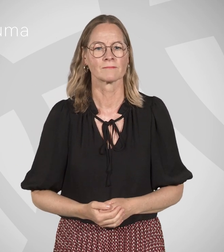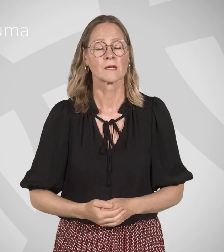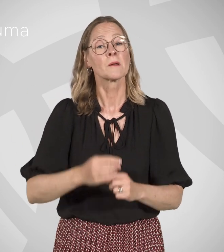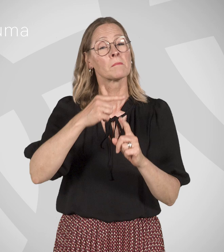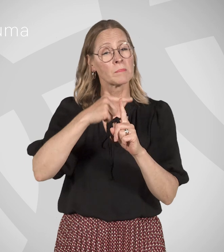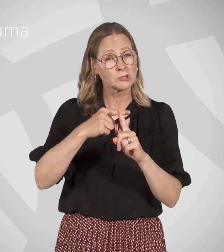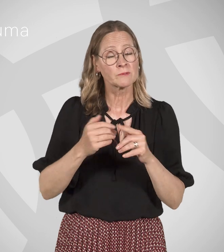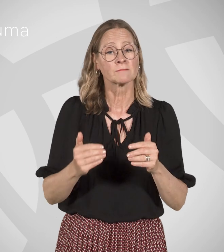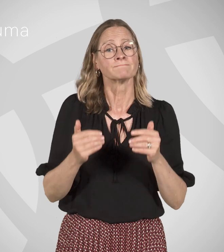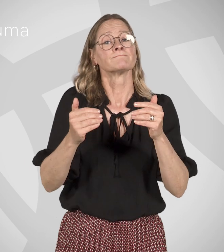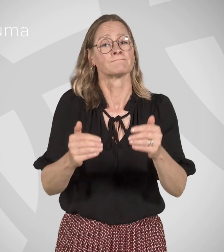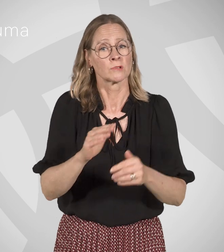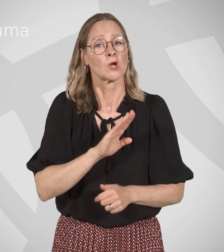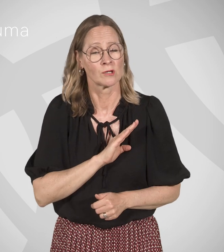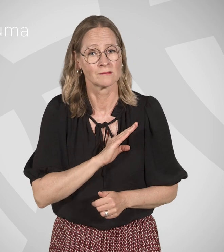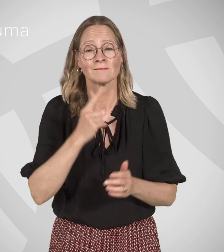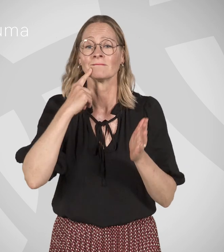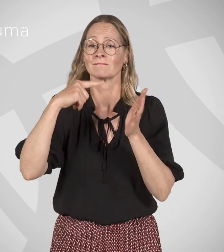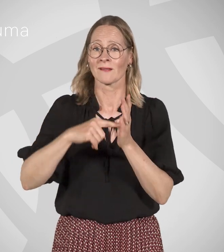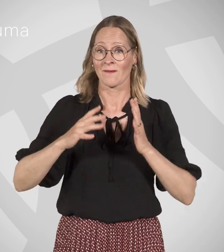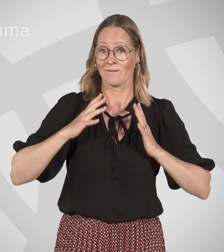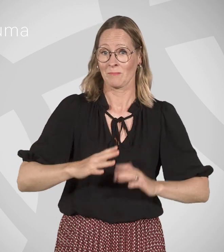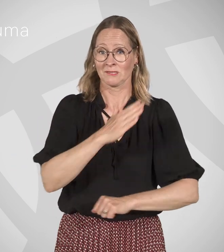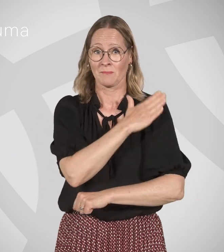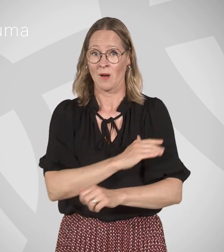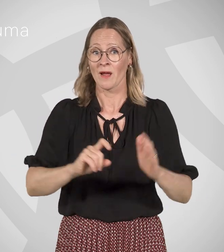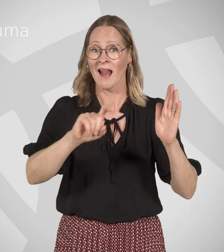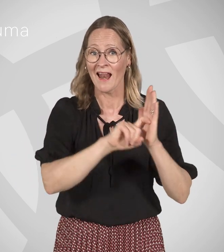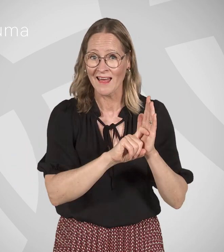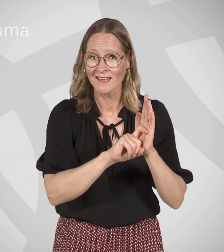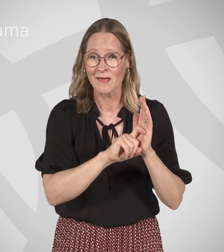Positiivisiakin askelia on otettu esimerkiksi vammaispalvelulain muodossa, -